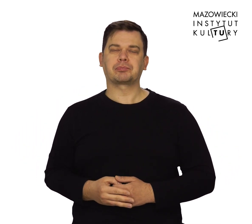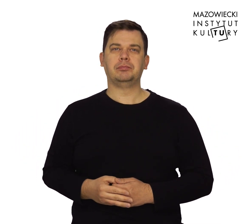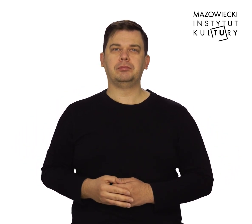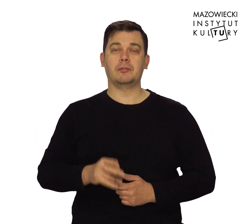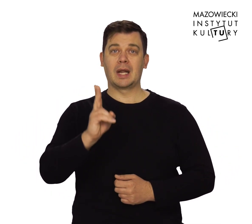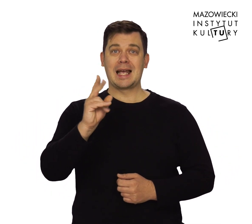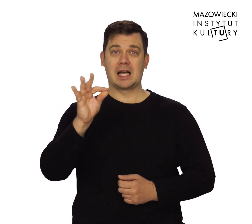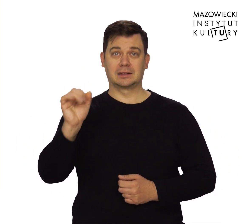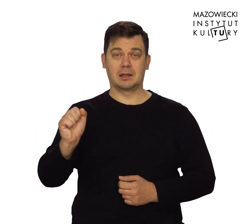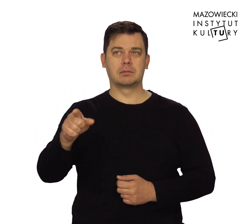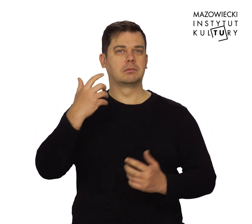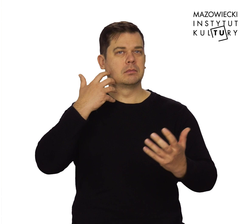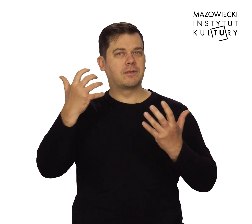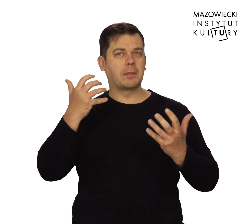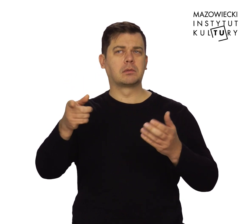Kasa i Punkt Informacyjny